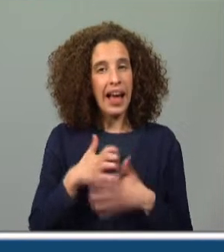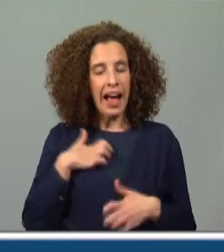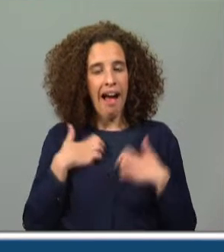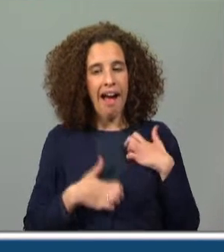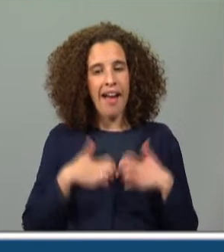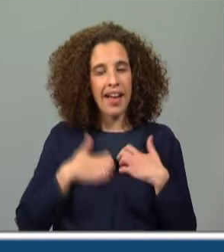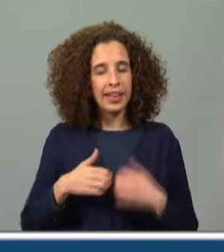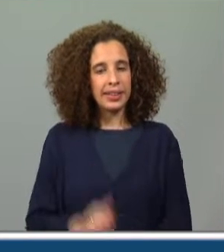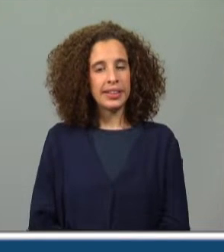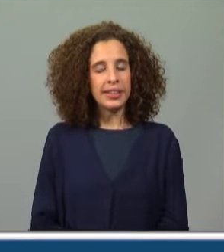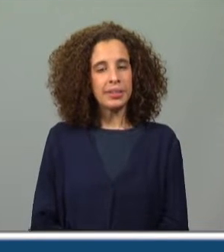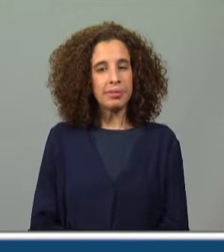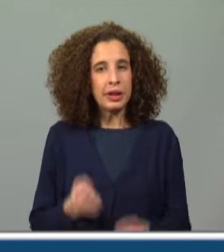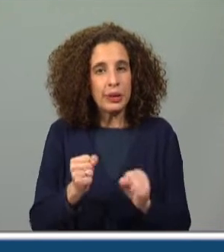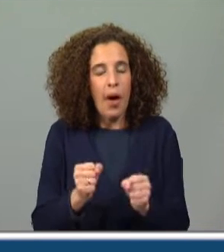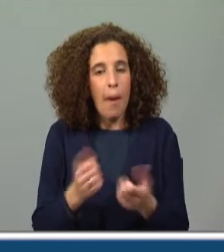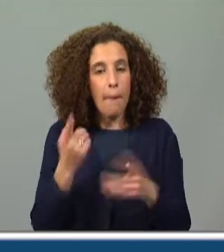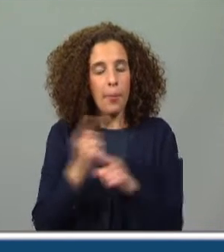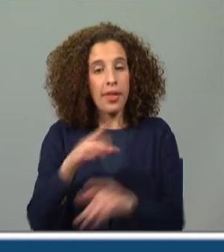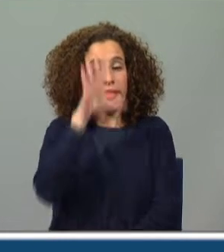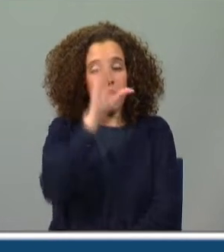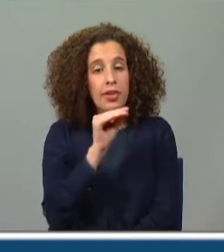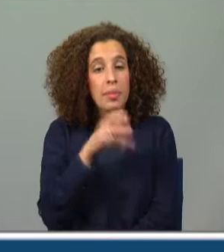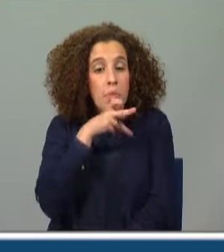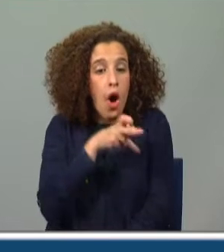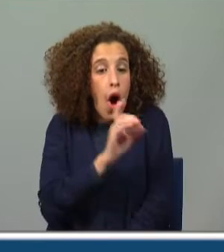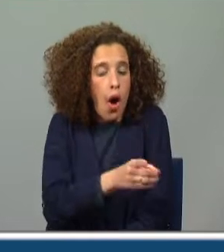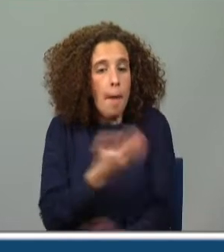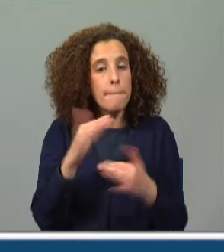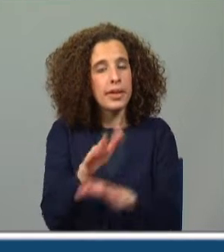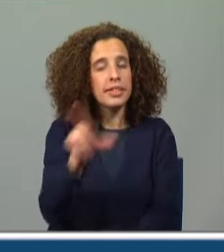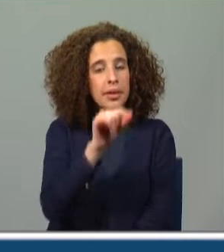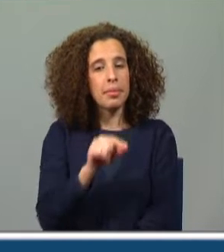nervosa até por não saber qual seria a resposta mas também antecipando do 即使不知道是什麼也很緊張回應，但也期待